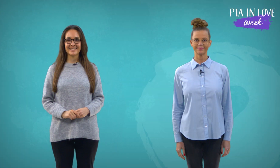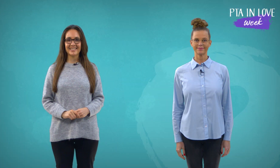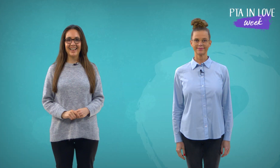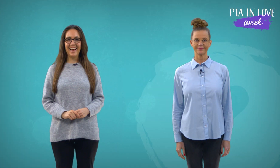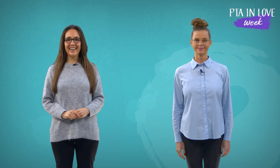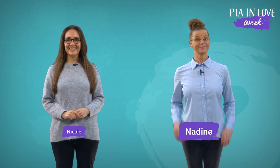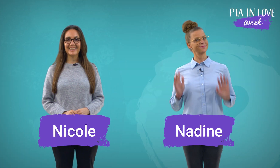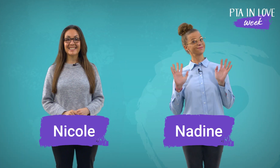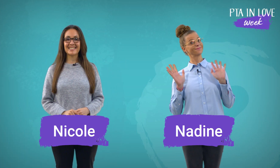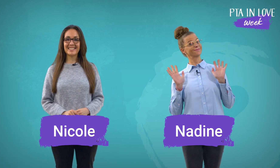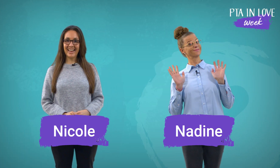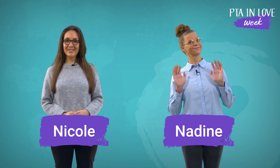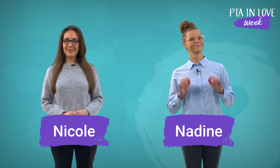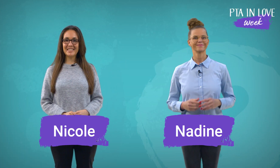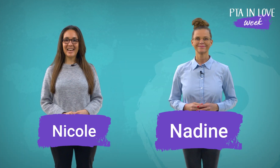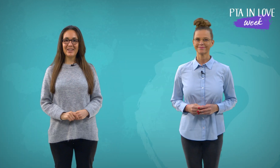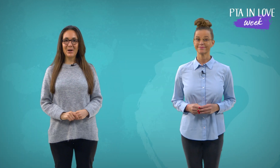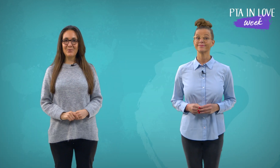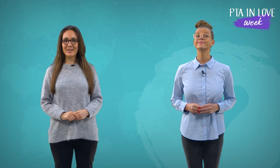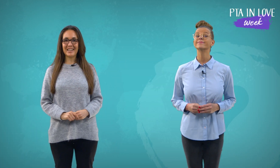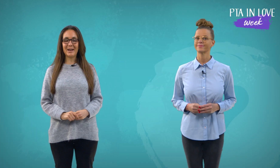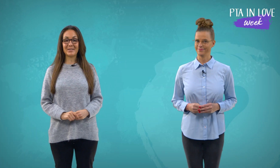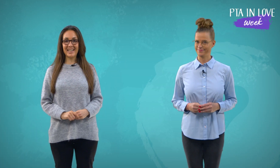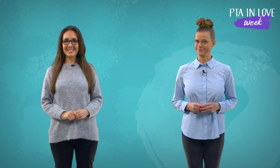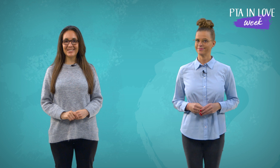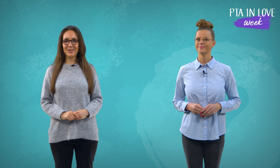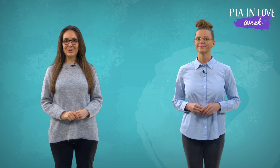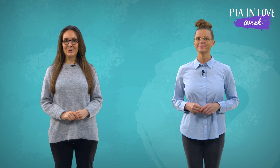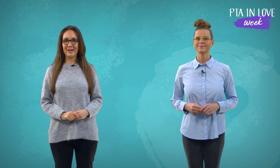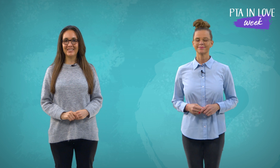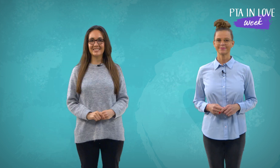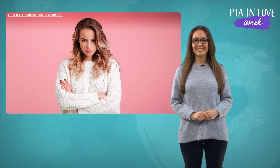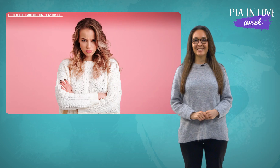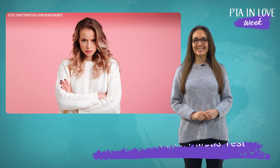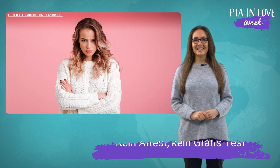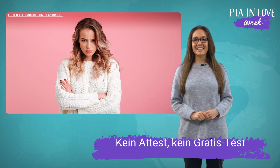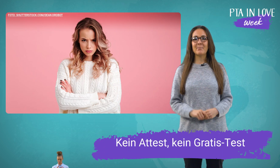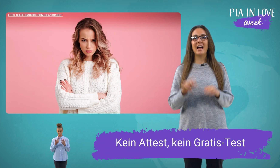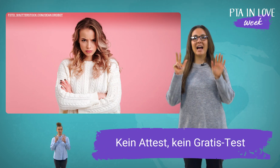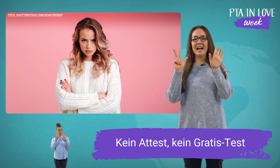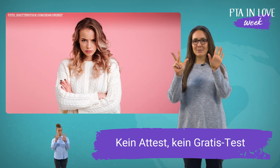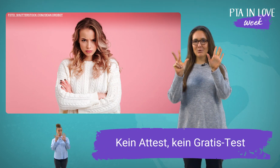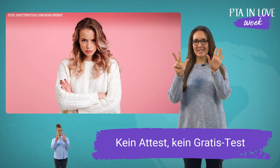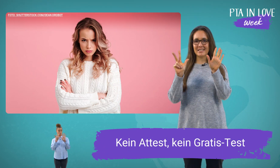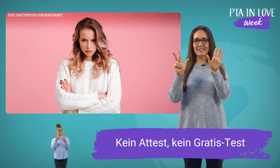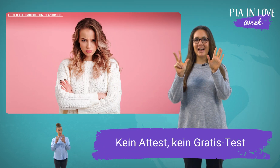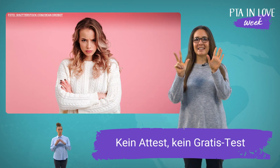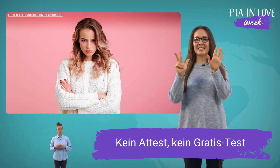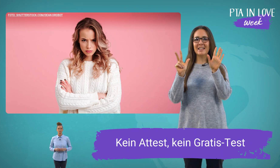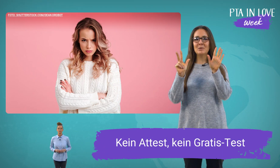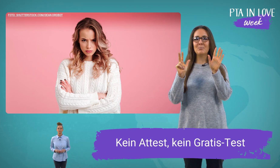Hi, hier ist deine PTA IN LOVE-week am 13. Oktober. Knapp acht Monate hatten alle